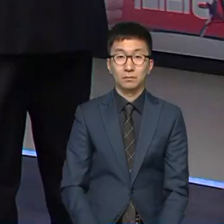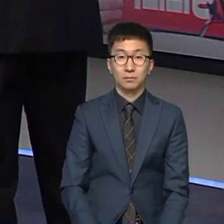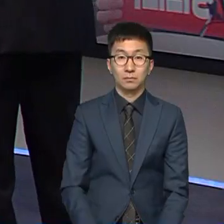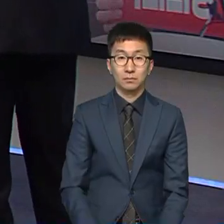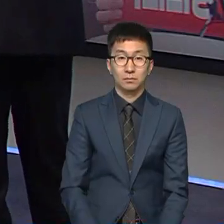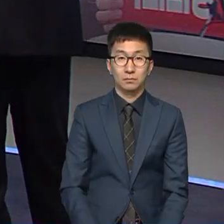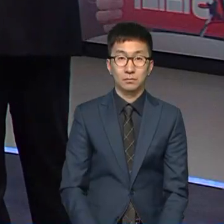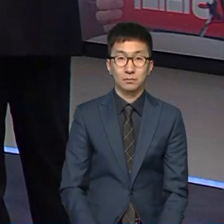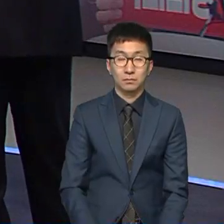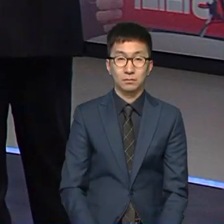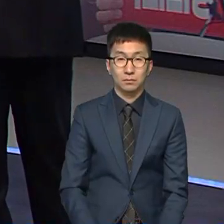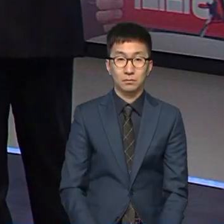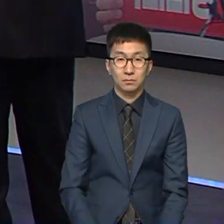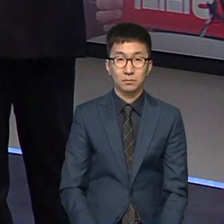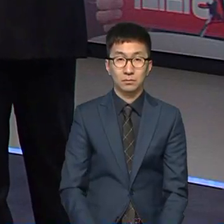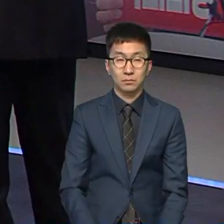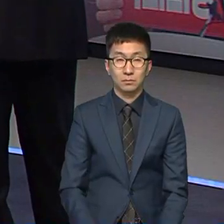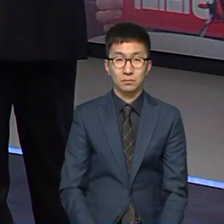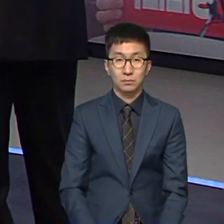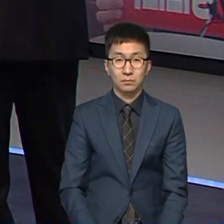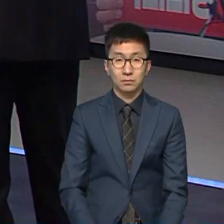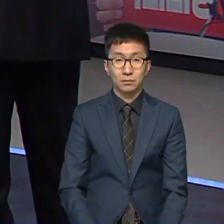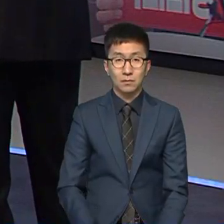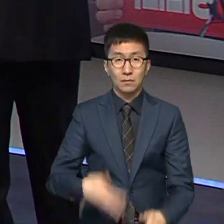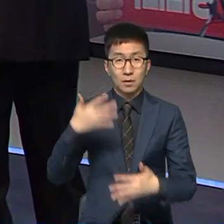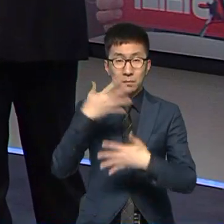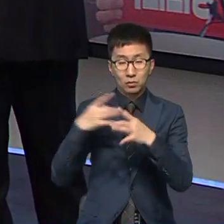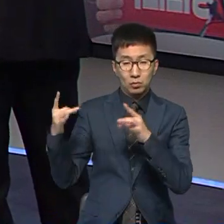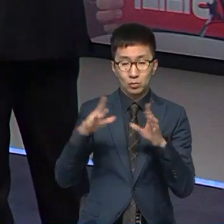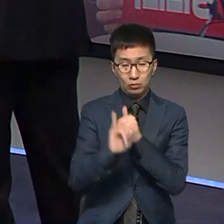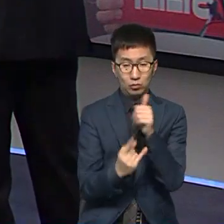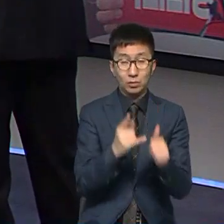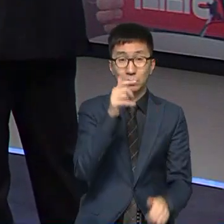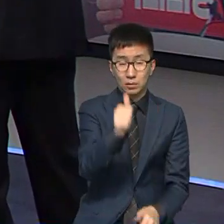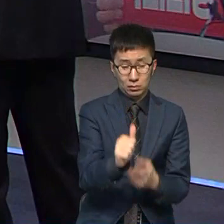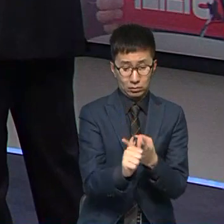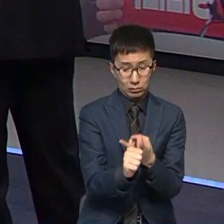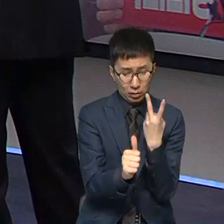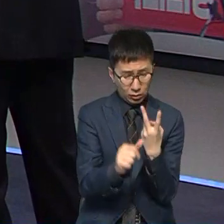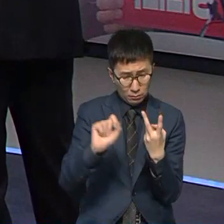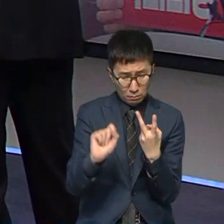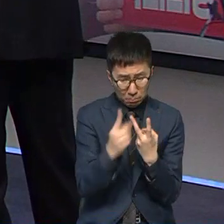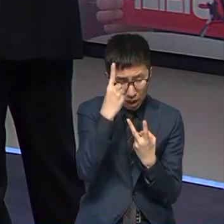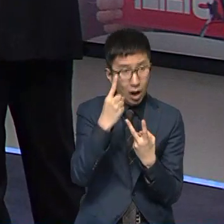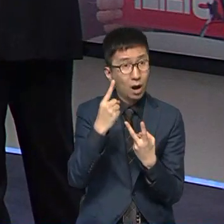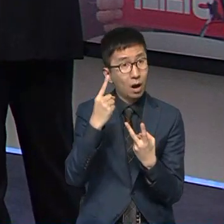(앵커) 그런데 여야가 방송통신위원장 탄핵을 놓고 이렇게 첨예하게 맞서는 이유는 뭡니까?